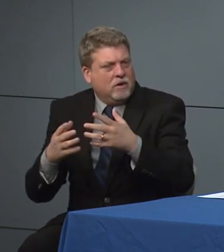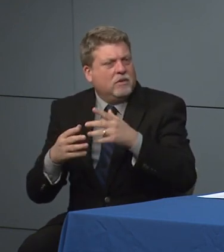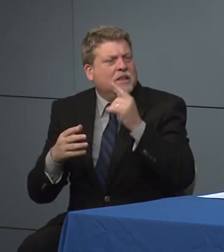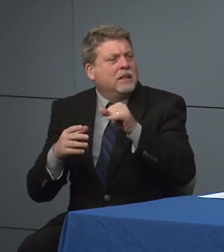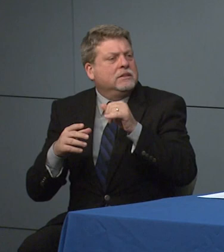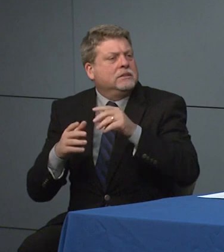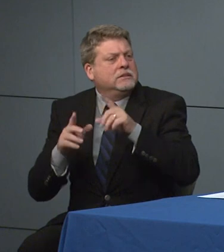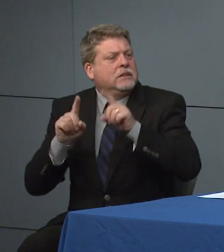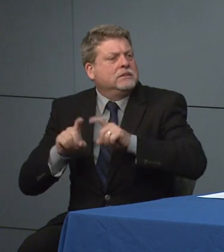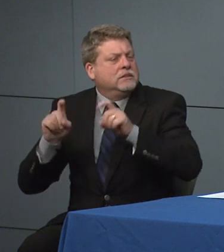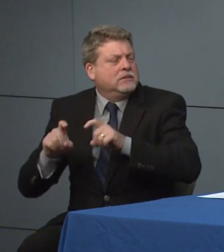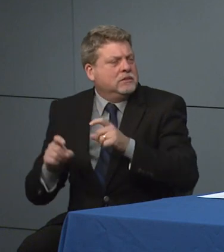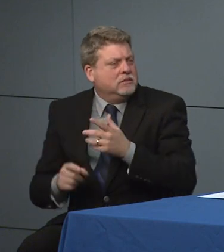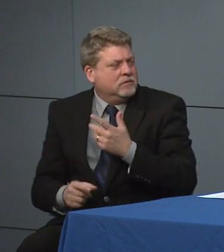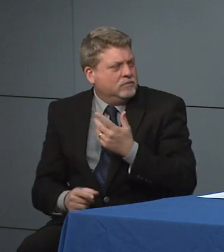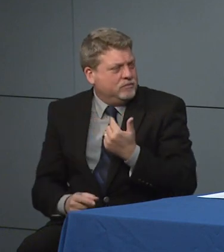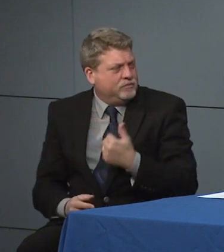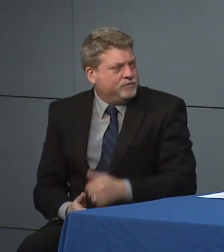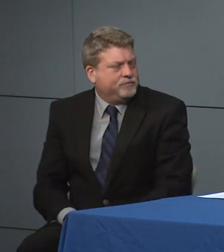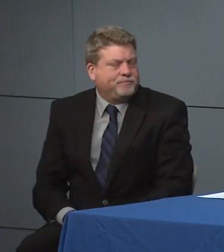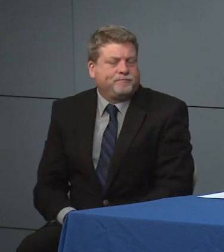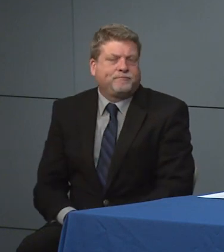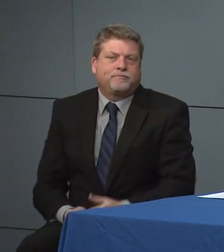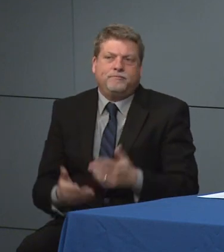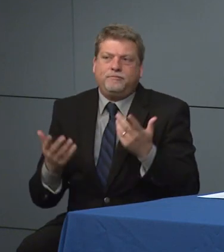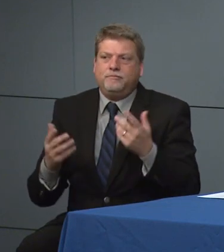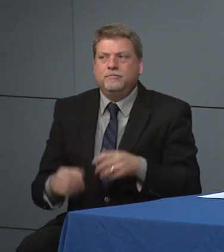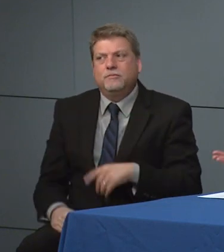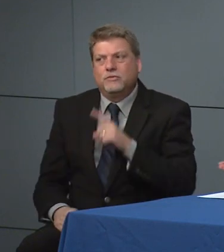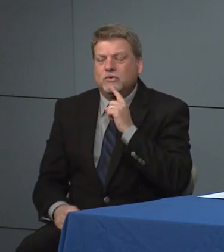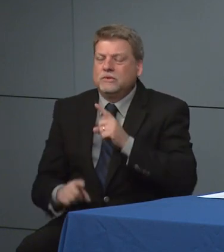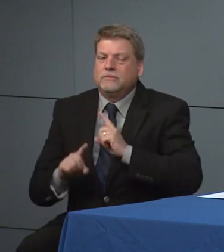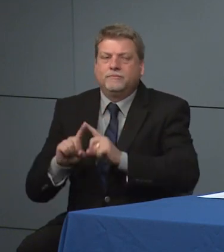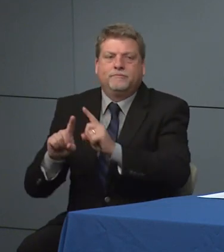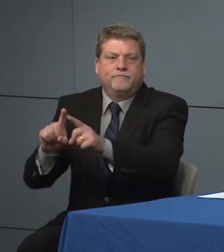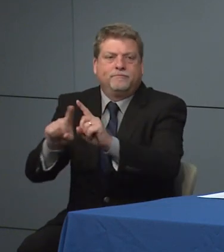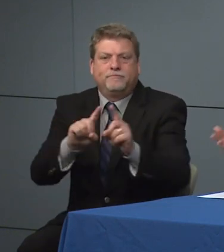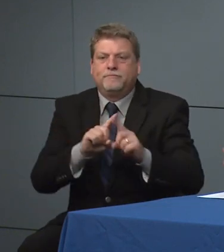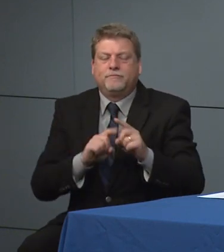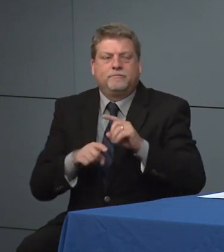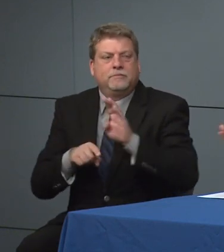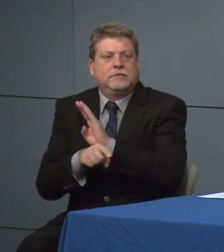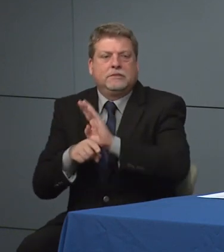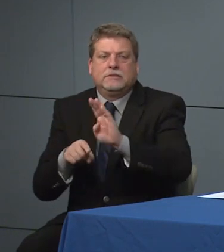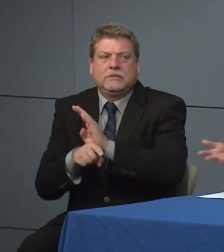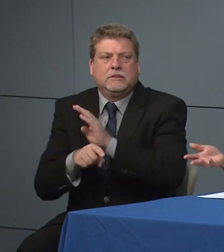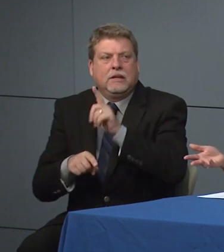estamos y esto en cuanto a los que están funcionando para pruebas. Bueno, hay una variedad diferentes de la Corte